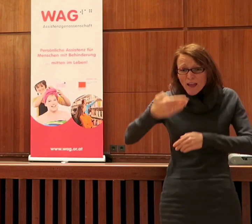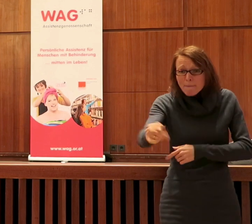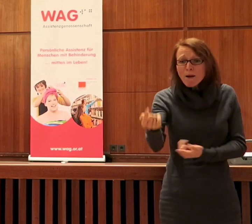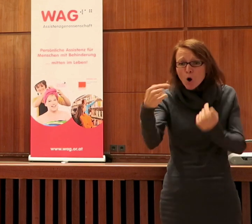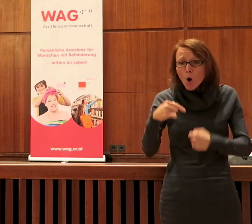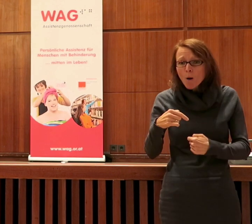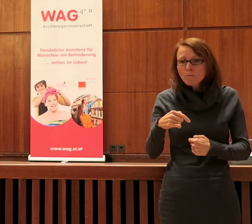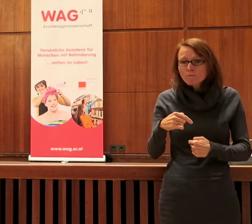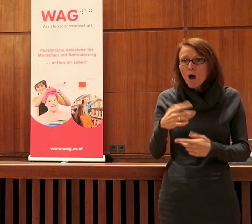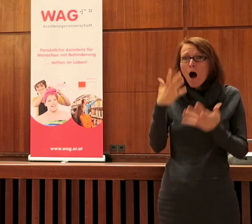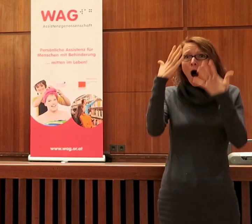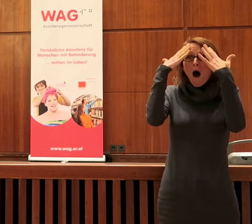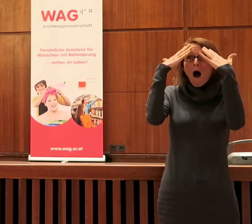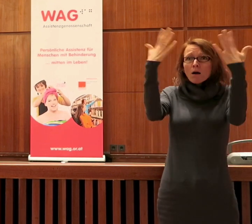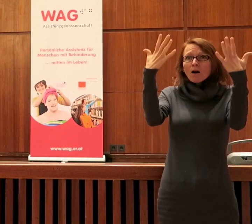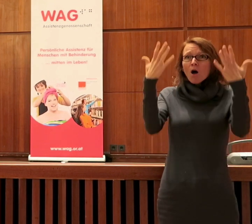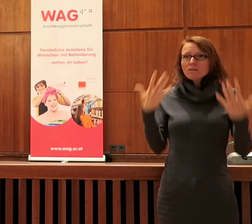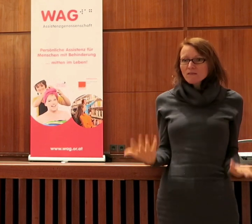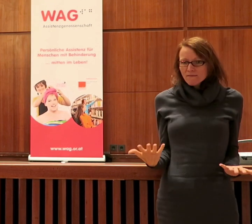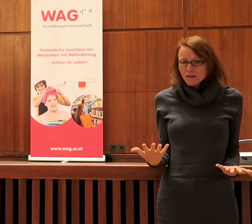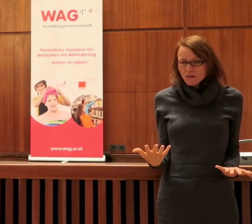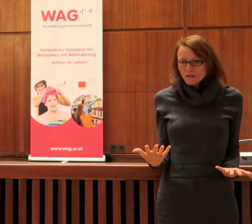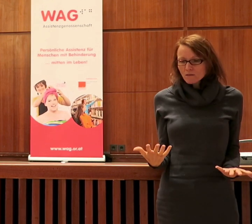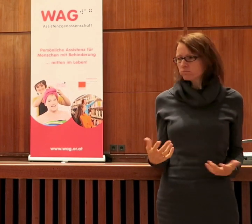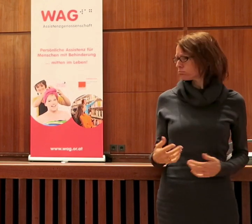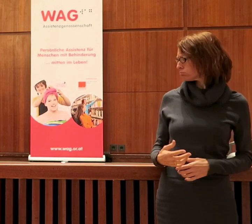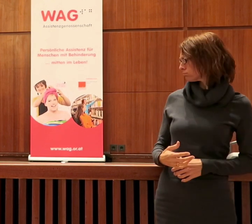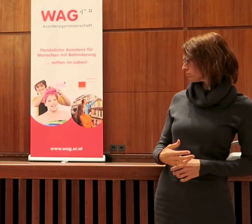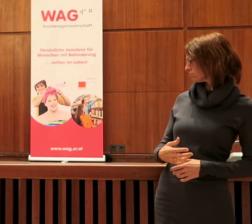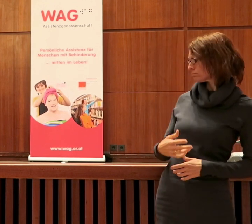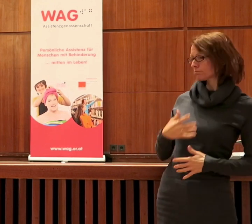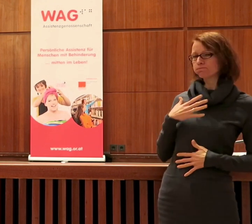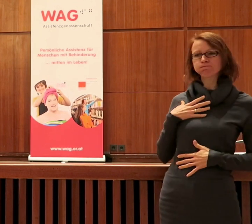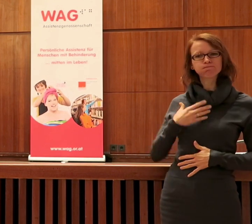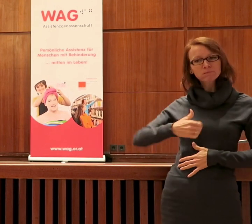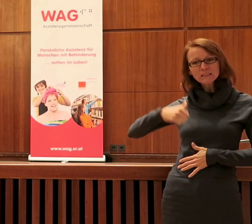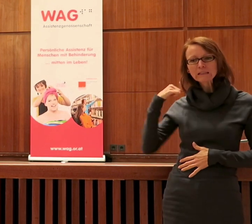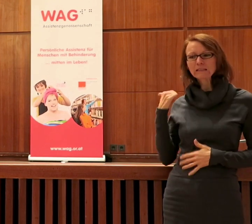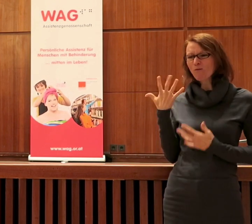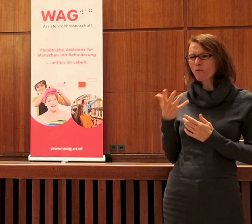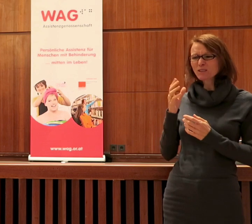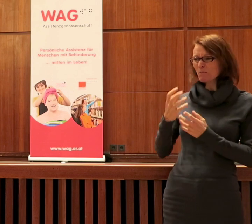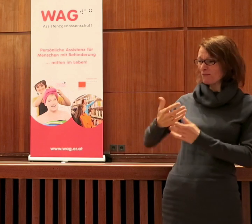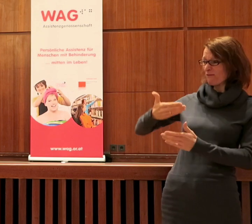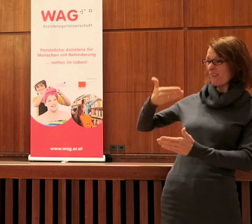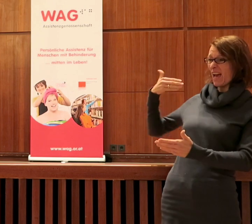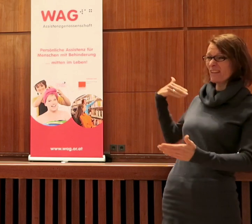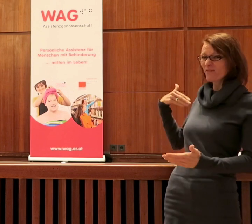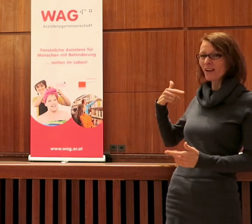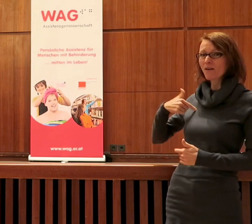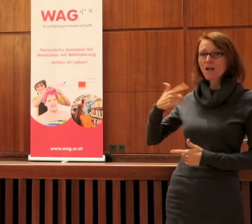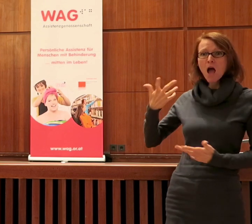Um Gottes Willen. Jetzt ist der arme Mensch viel zu weit weg, als dass er irgendwie helfend eingreifen könnte.